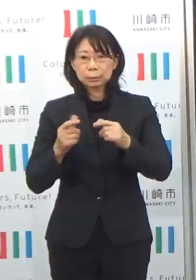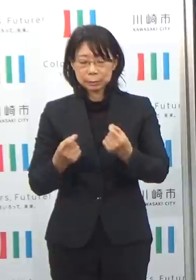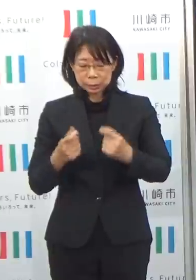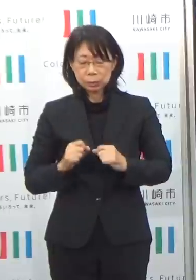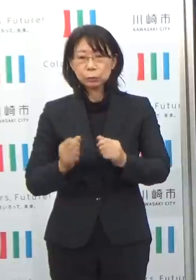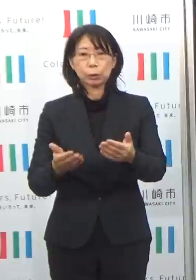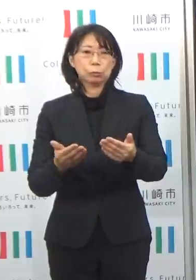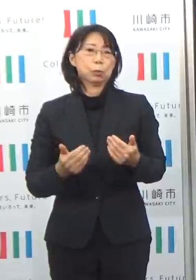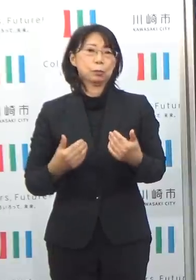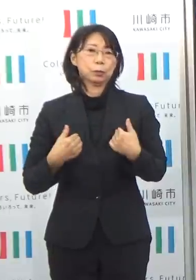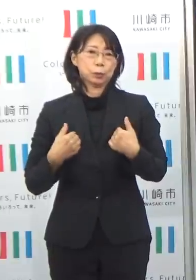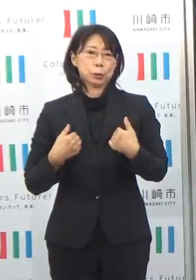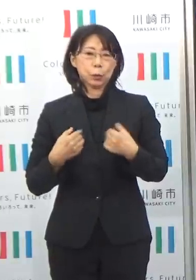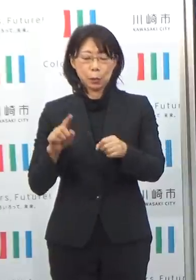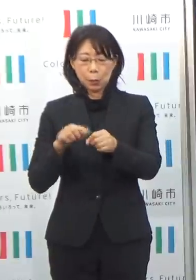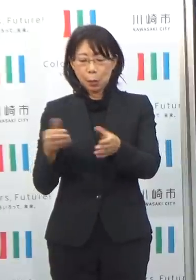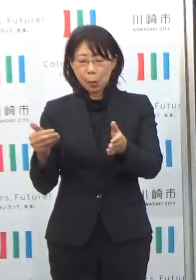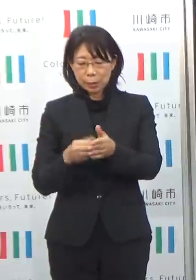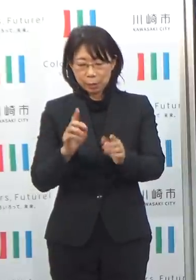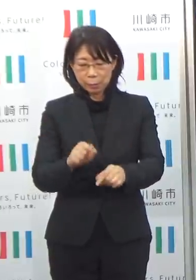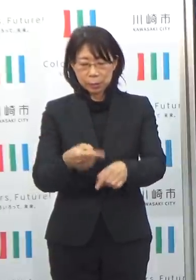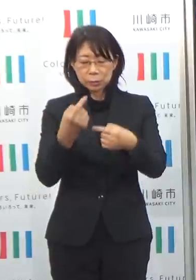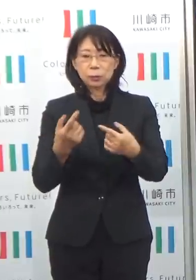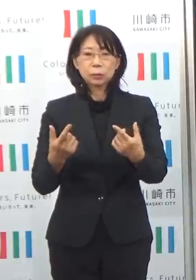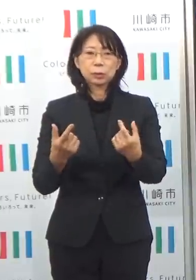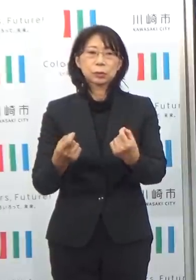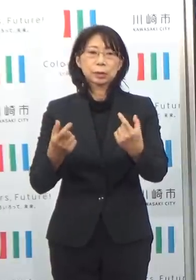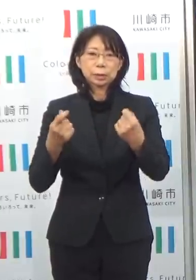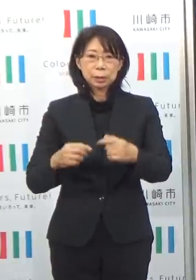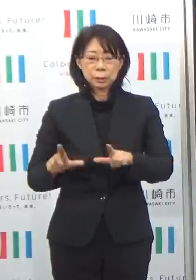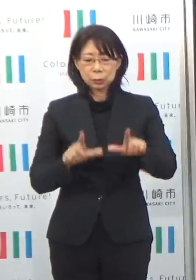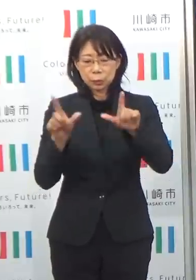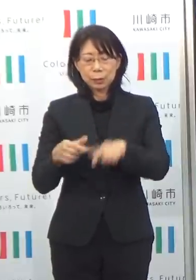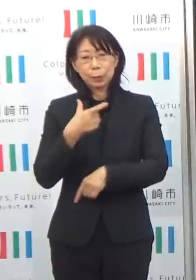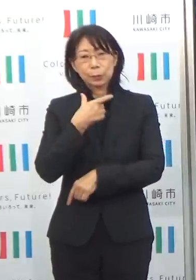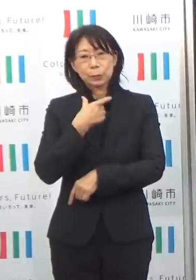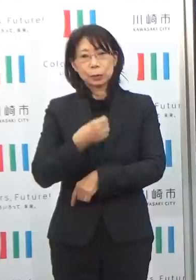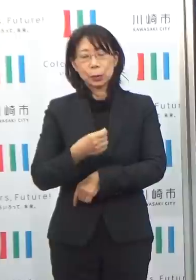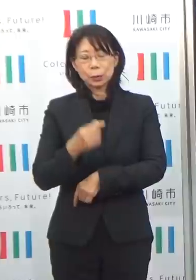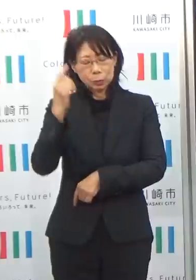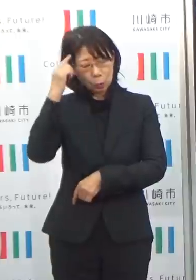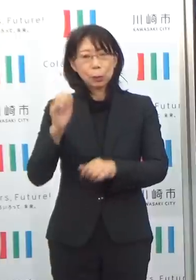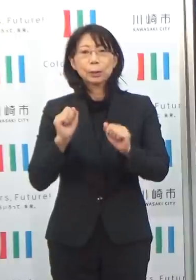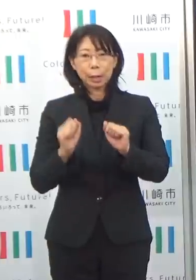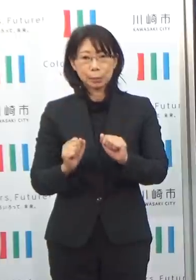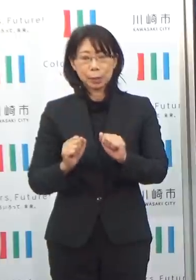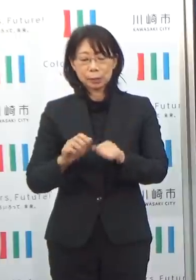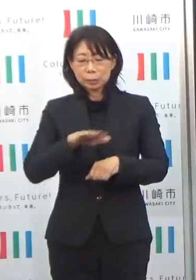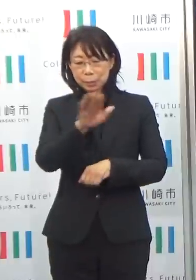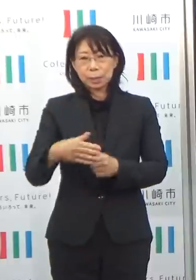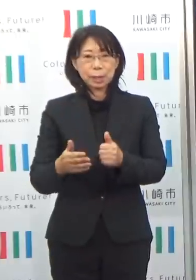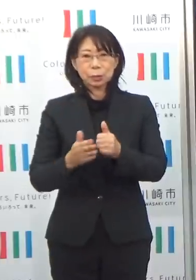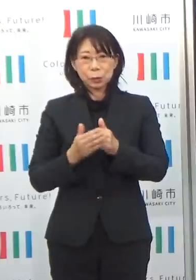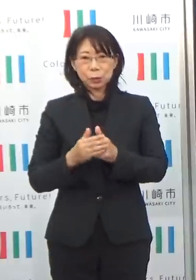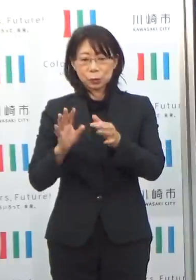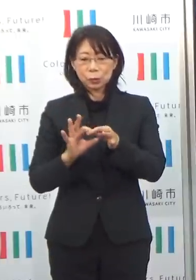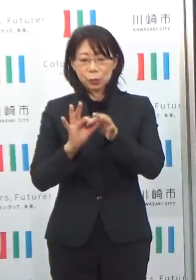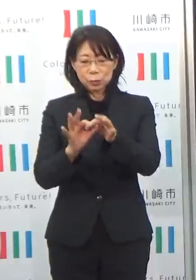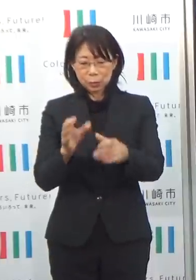そして年末年始をしっかりと乗り切りたいと思っています 是非皆さんの御協力を引き続き よろしくお願いいたします